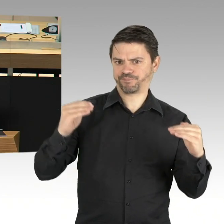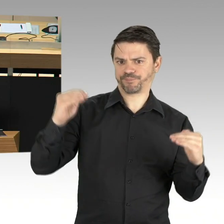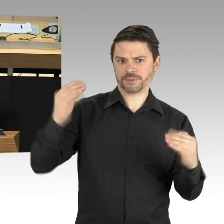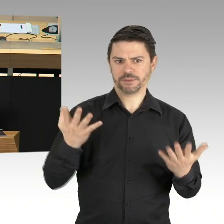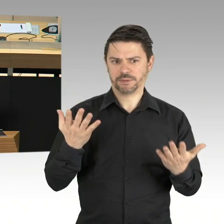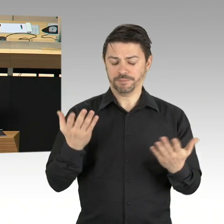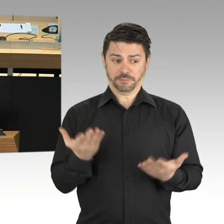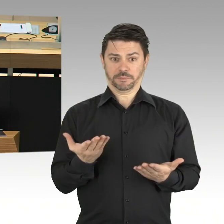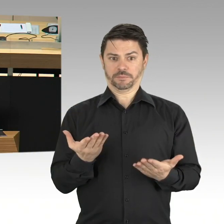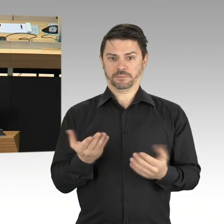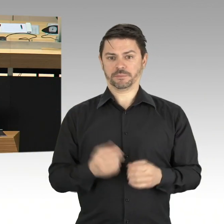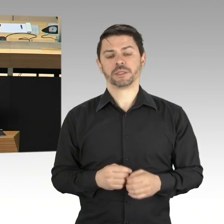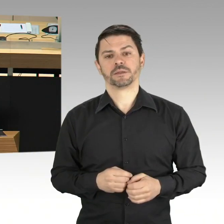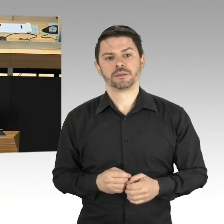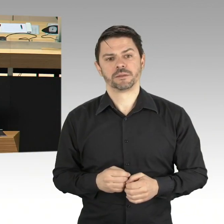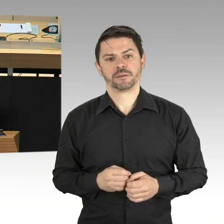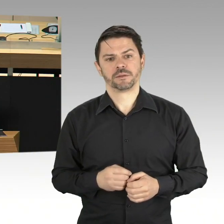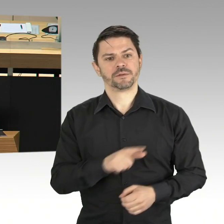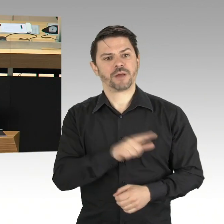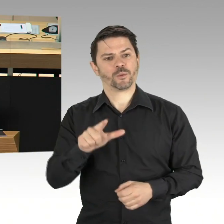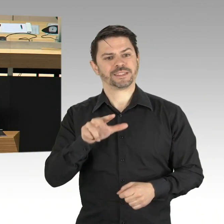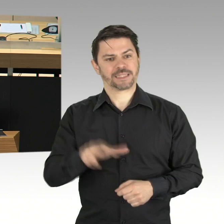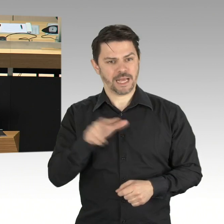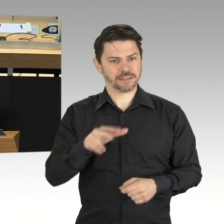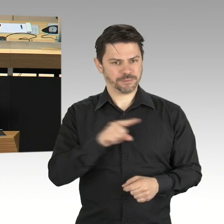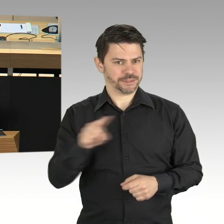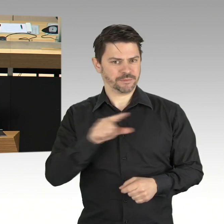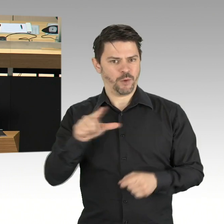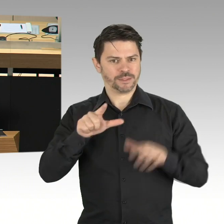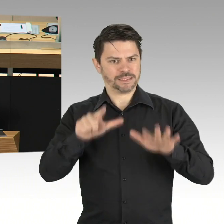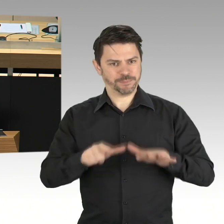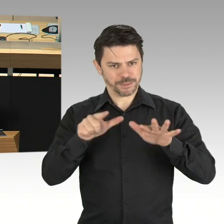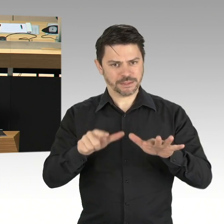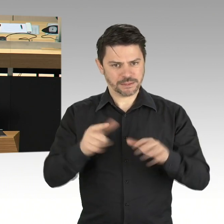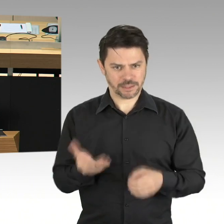Die ortsübliche Vergleichsmiete um 15,3 Prozent, fast um das Doppelte.